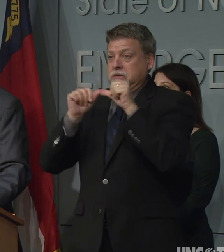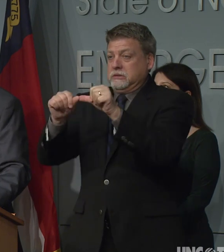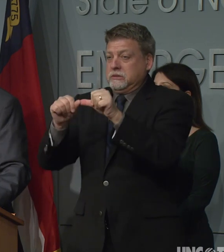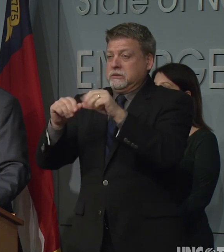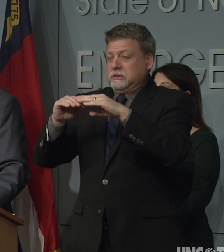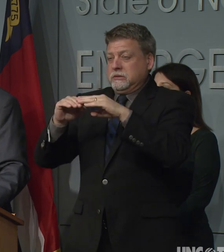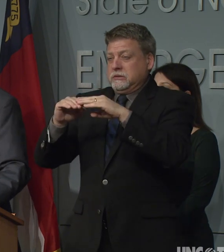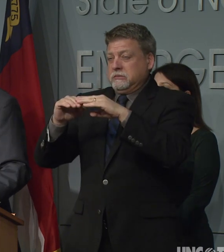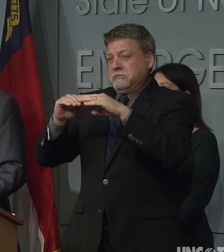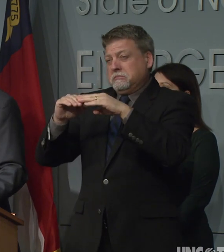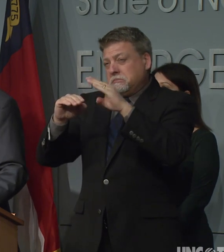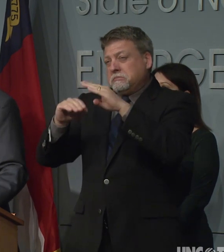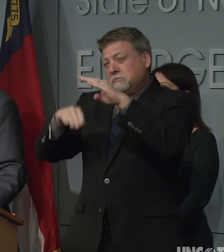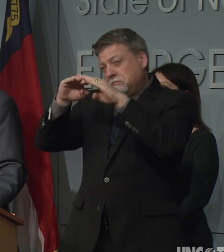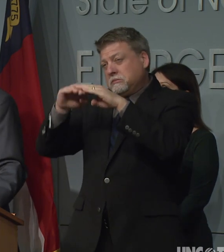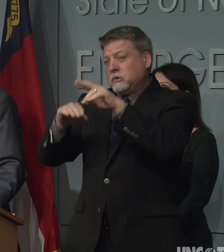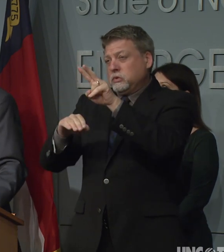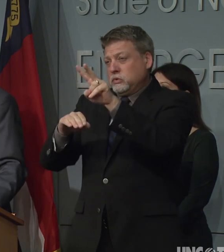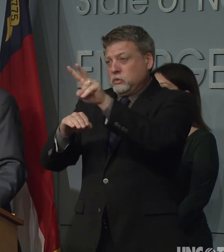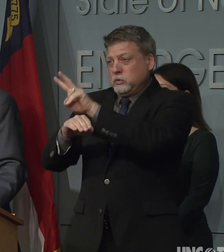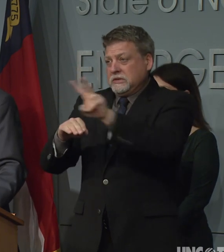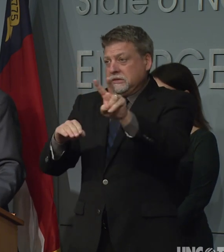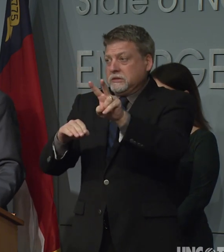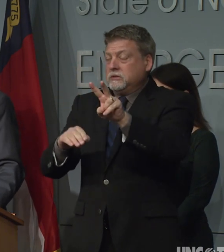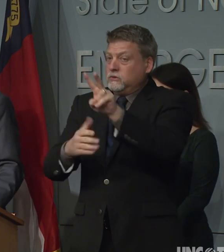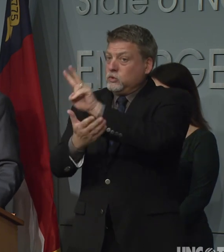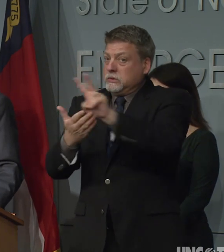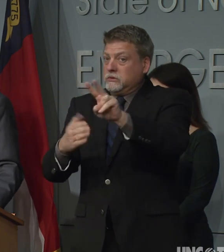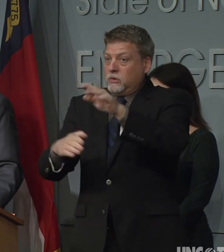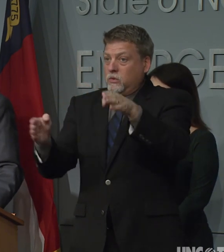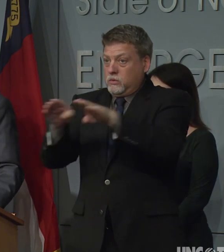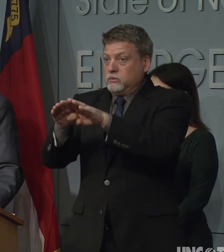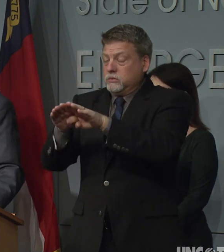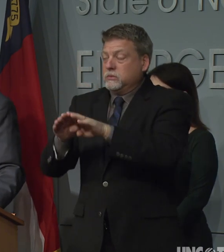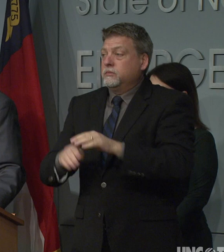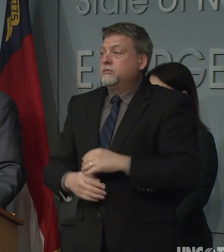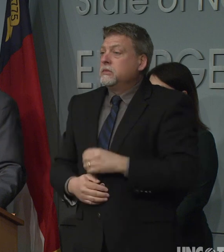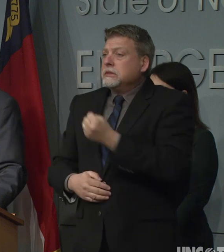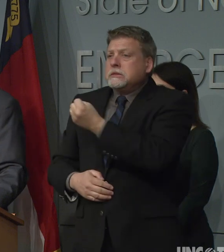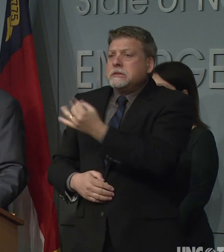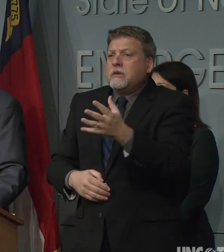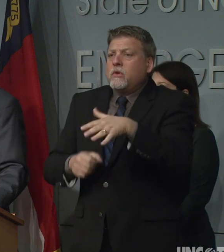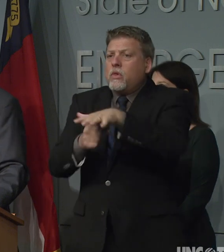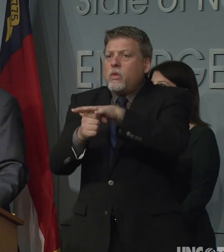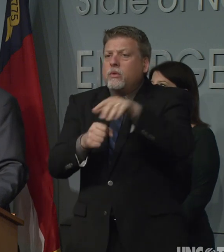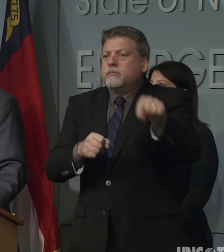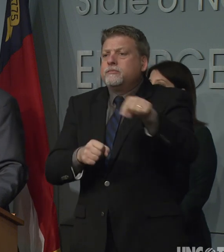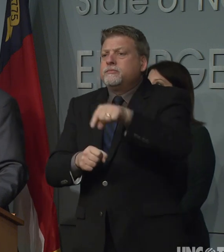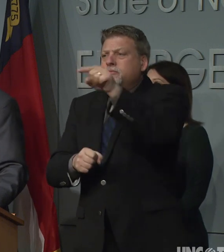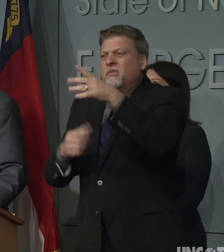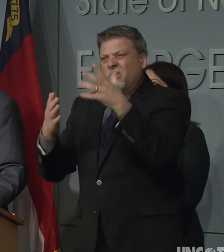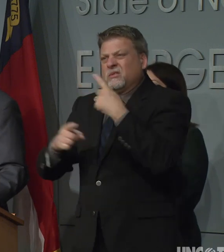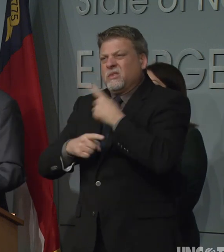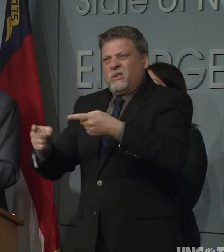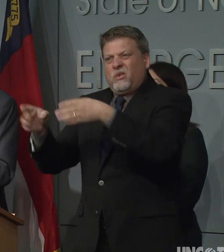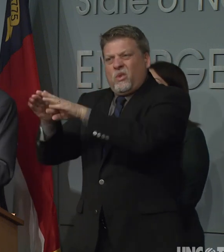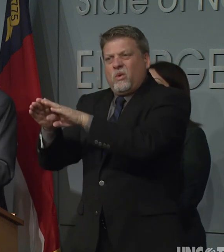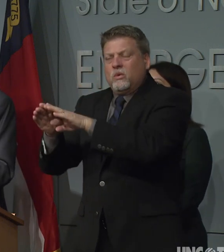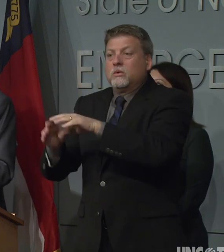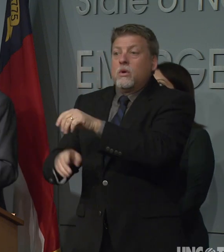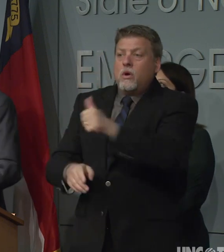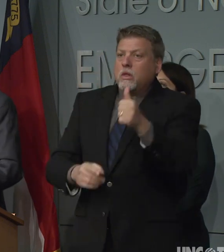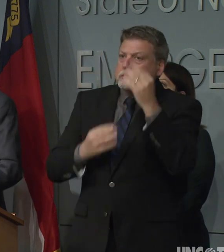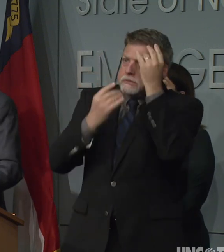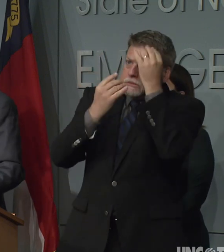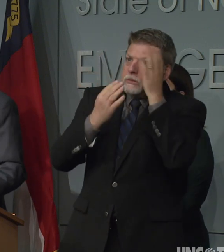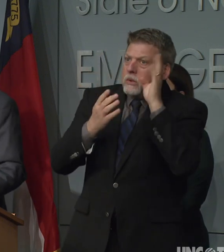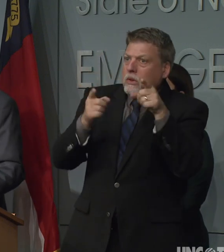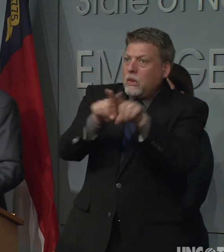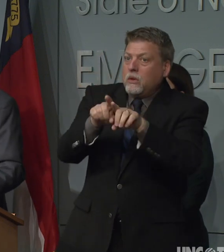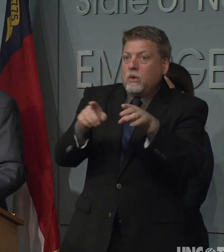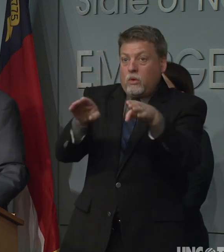Varios distritos escolares ya tomaron esta decisión y otros están considerando cierres, muchos padres están eligiendo